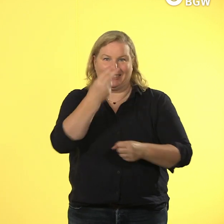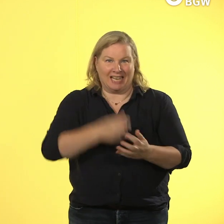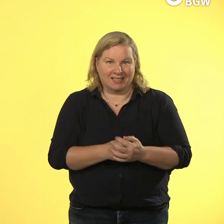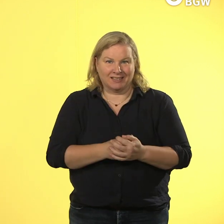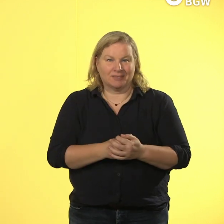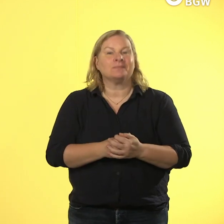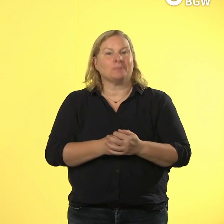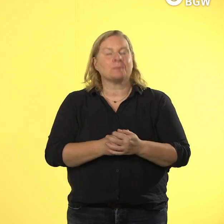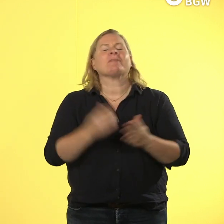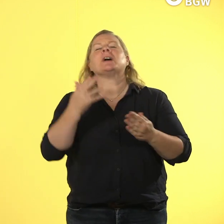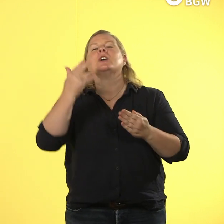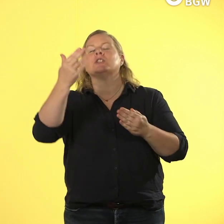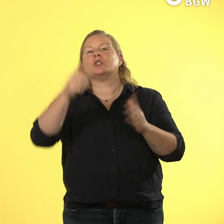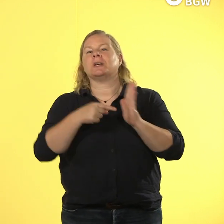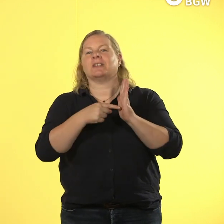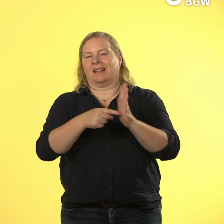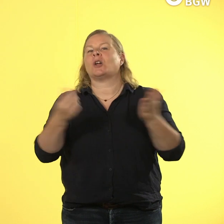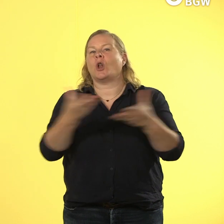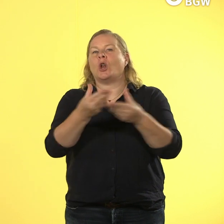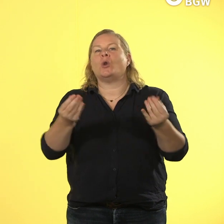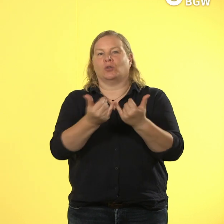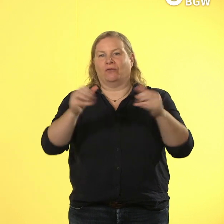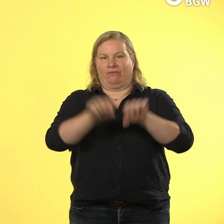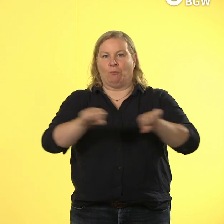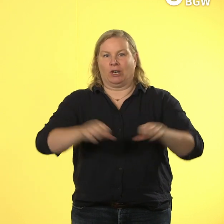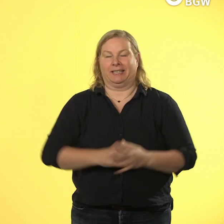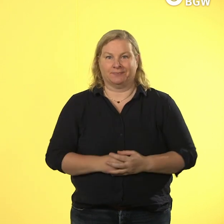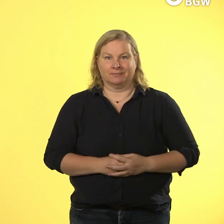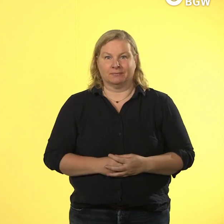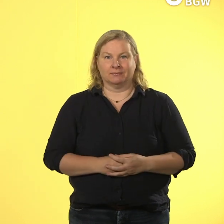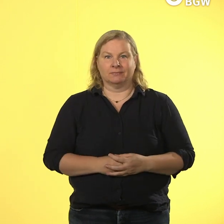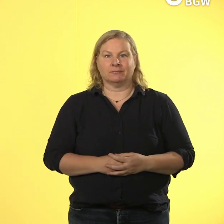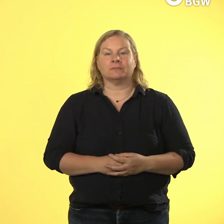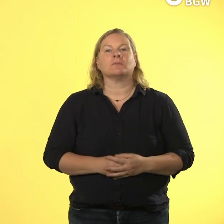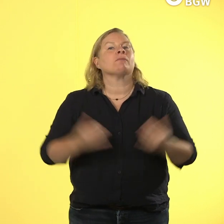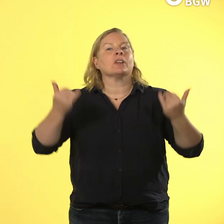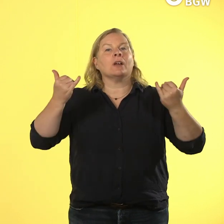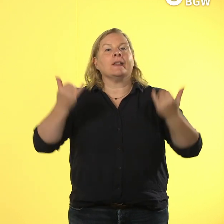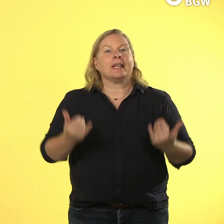Jetzt passieren andere Dinge, insbesondere voraktivierter Zustand des Gehirns. Das geht ungefähr so: